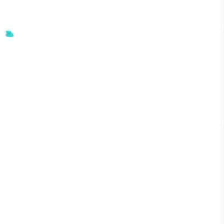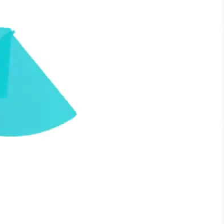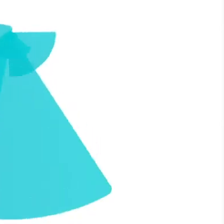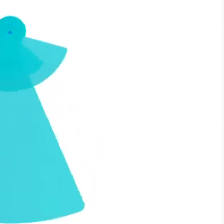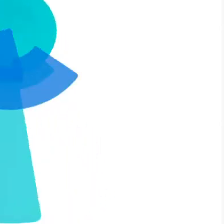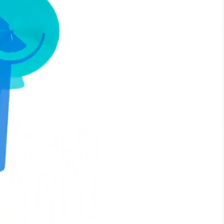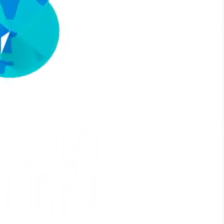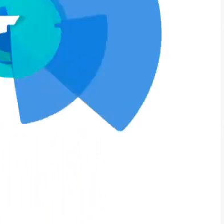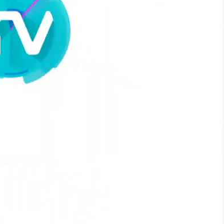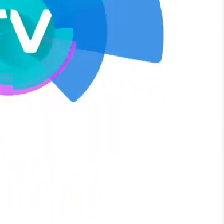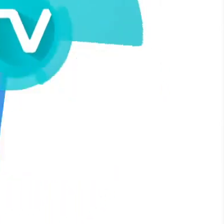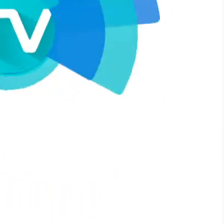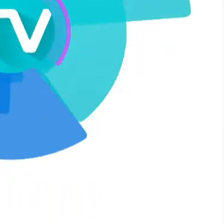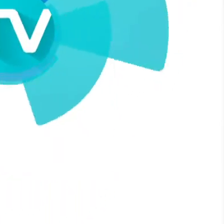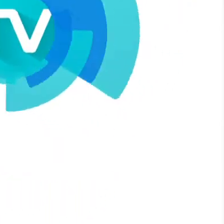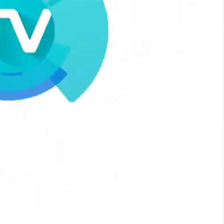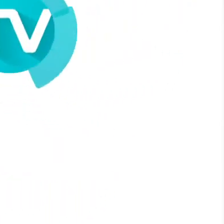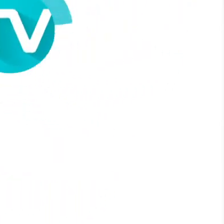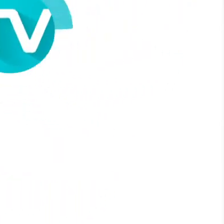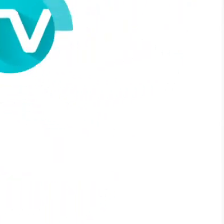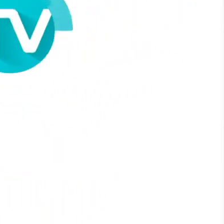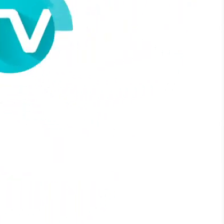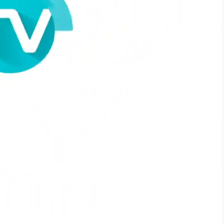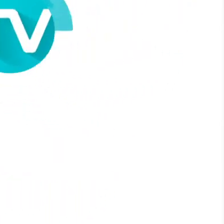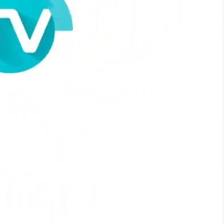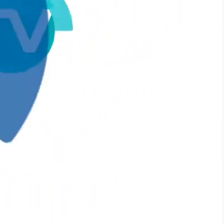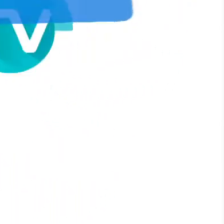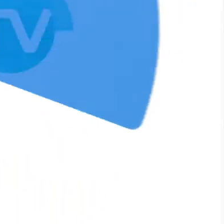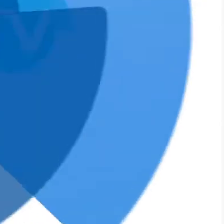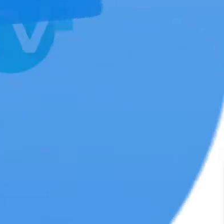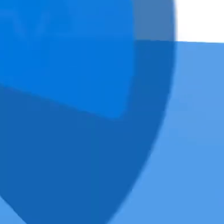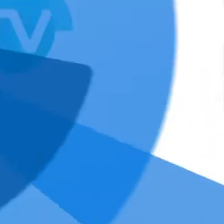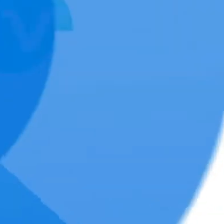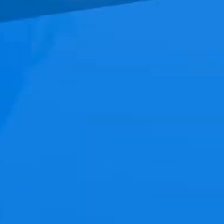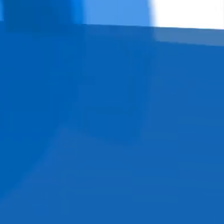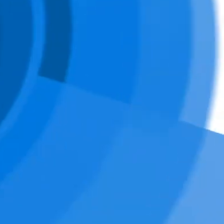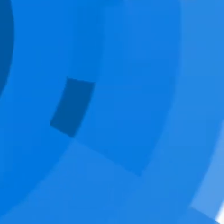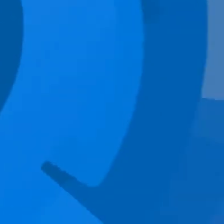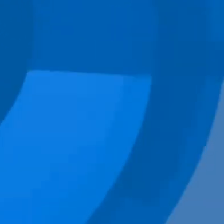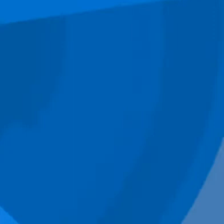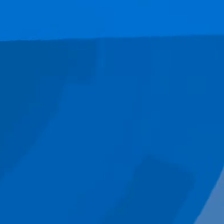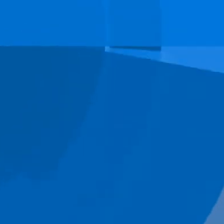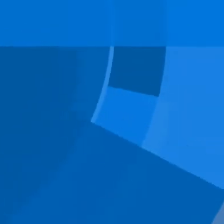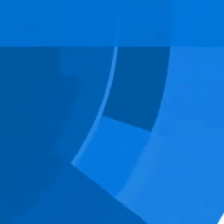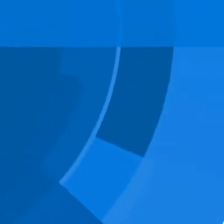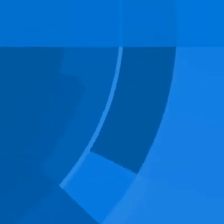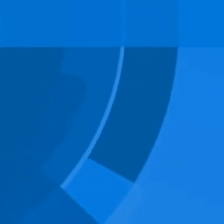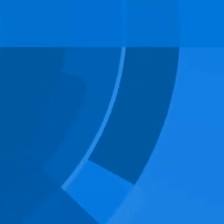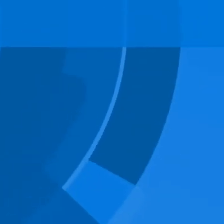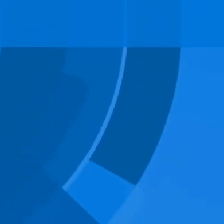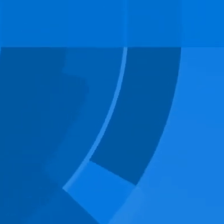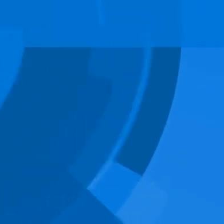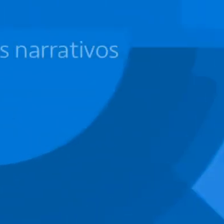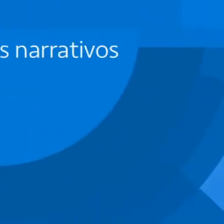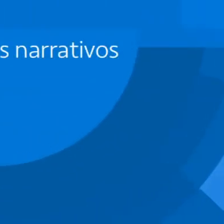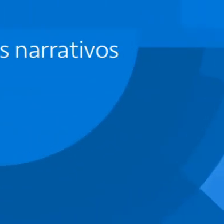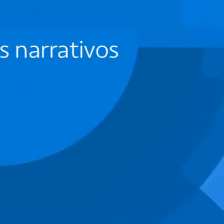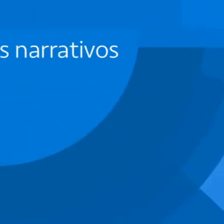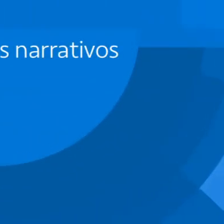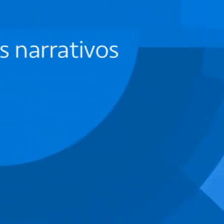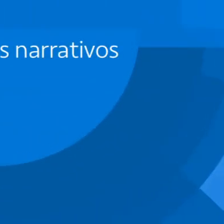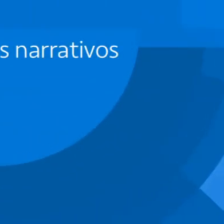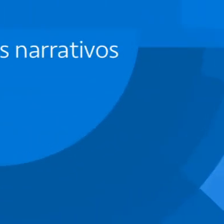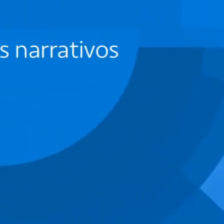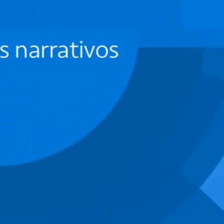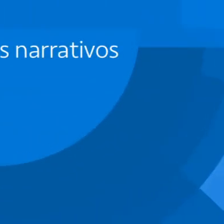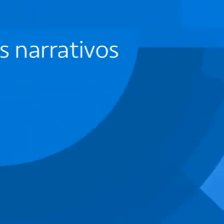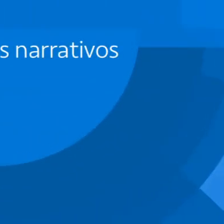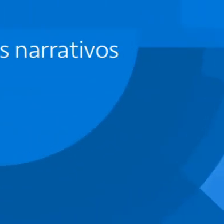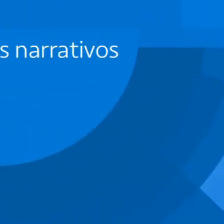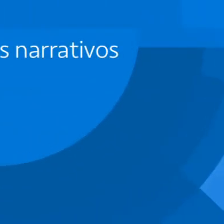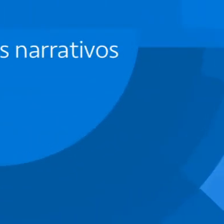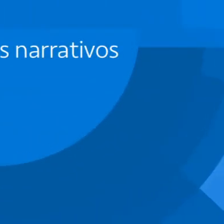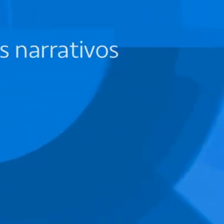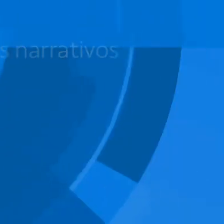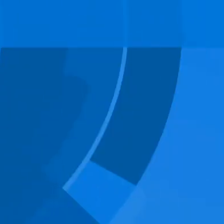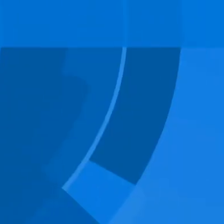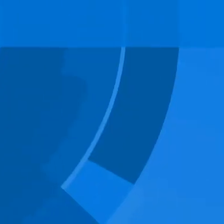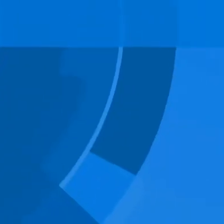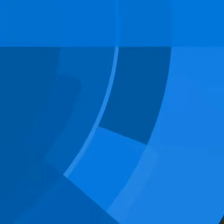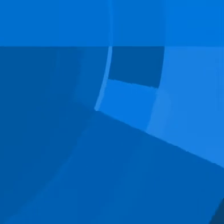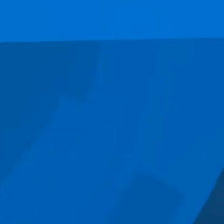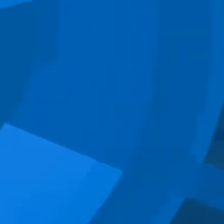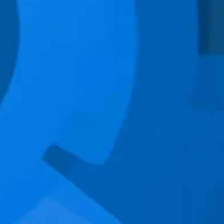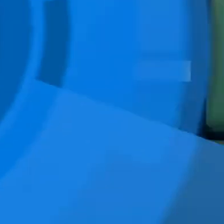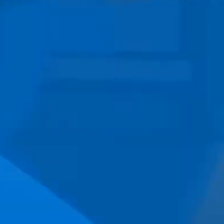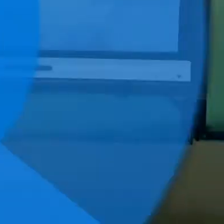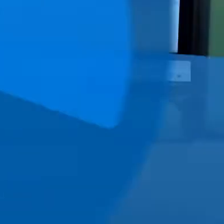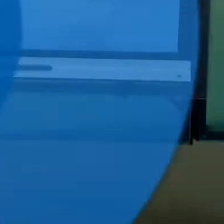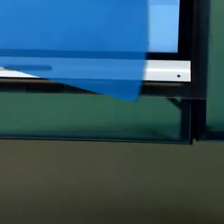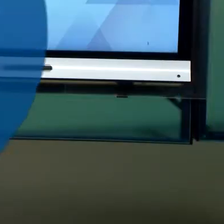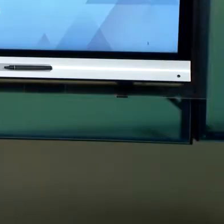[MÚSICA]